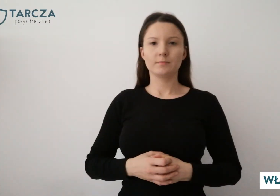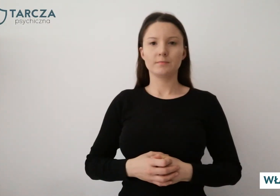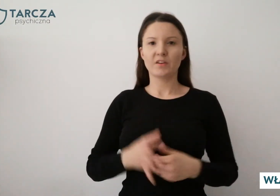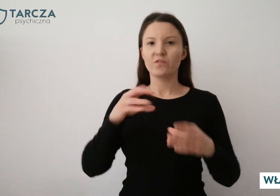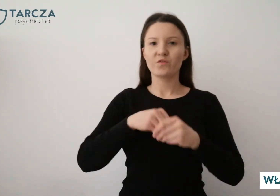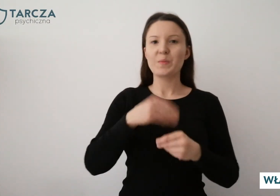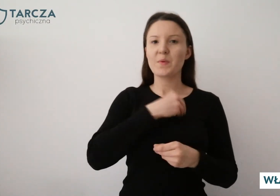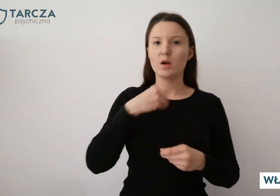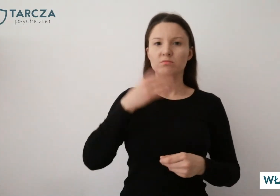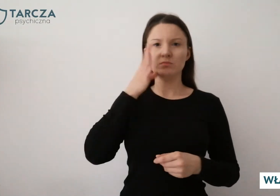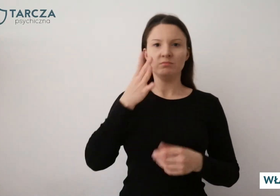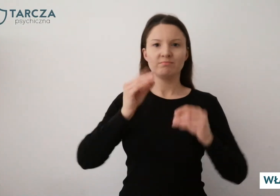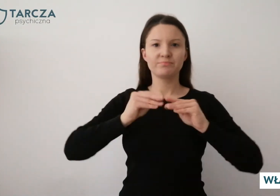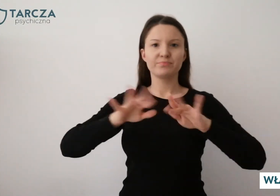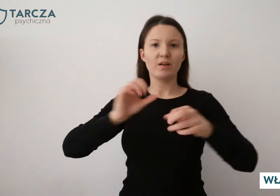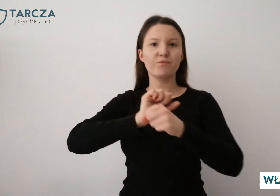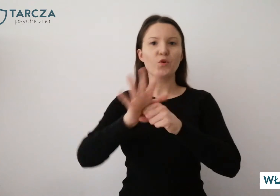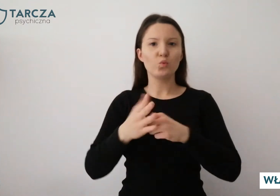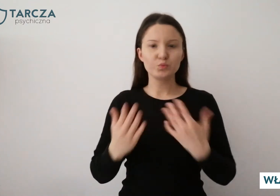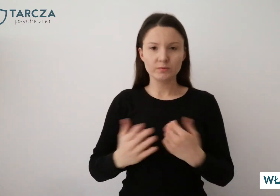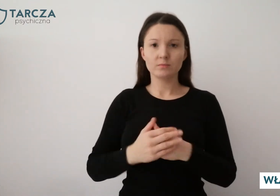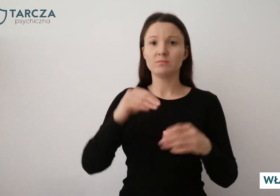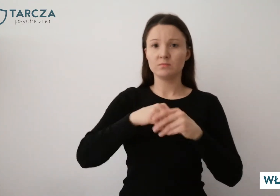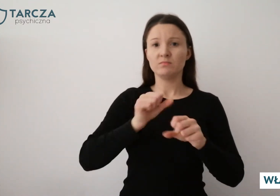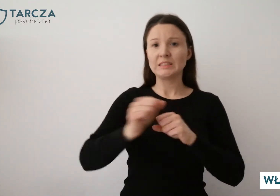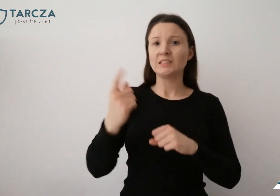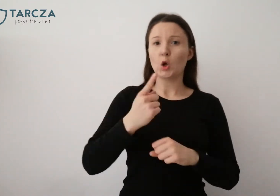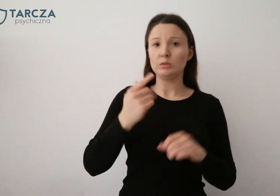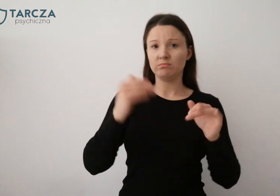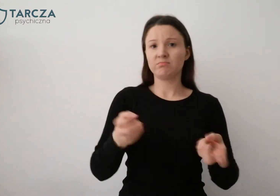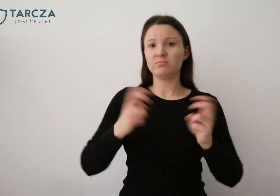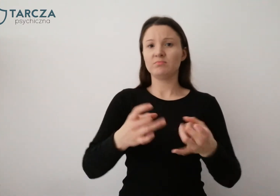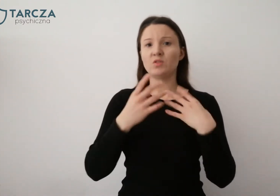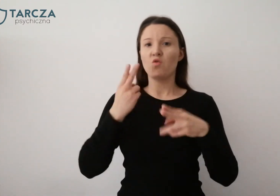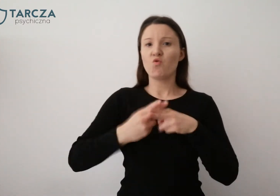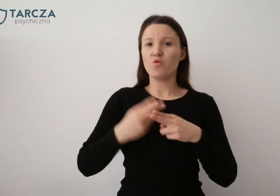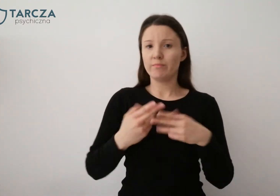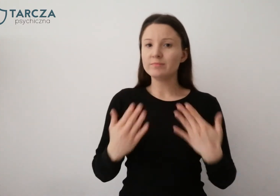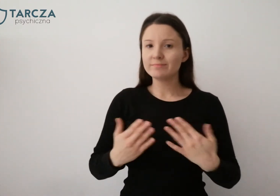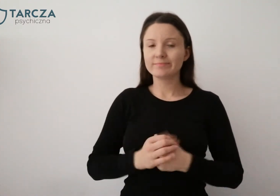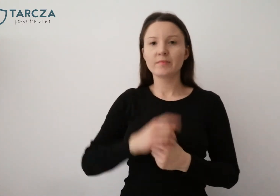W Polsce nadal rozprzestrzenia się koronawirus, istnieje zagrożenie zakażeniem.